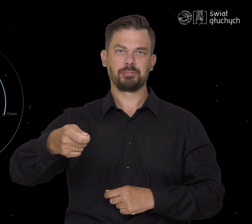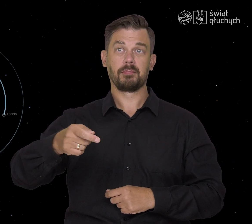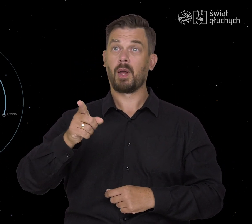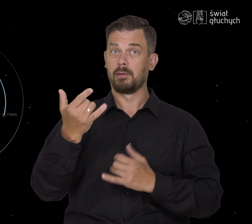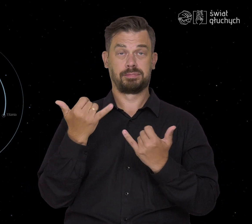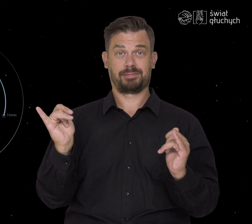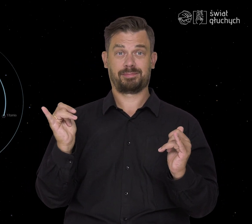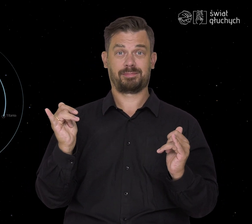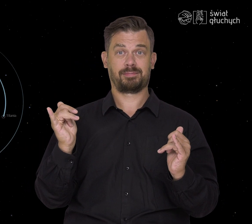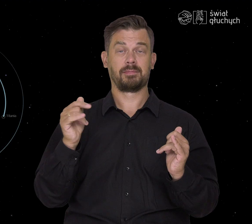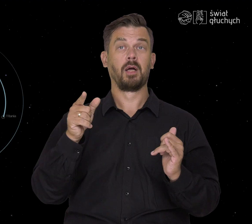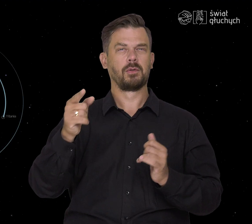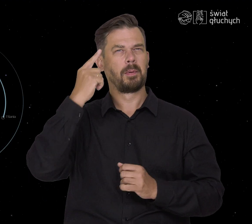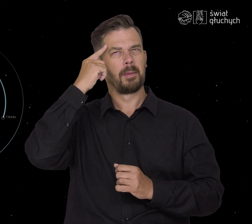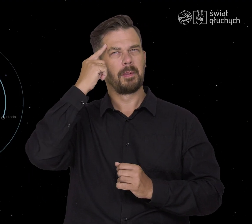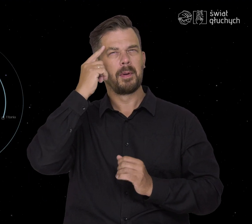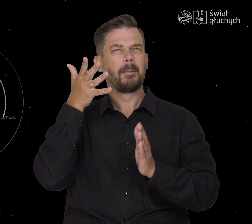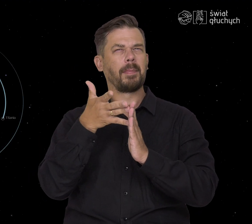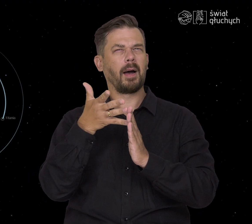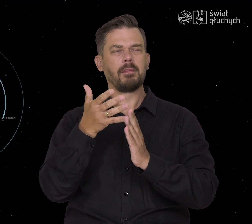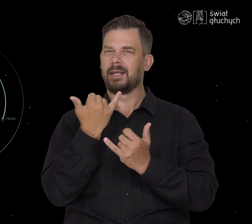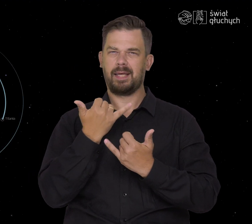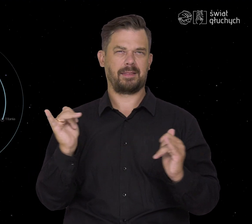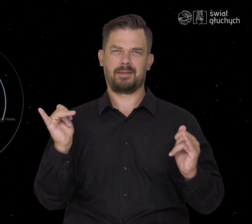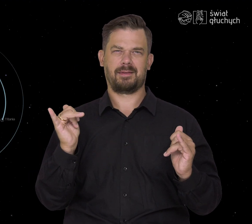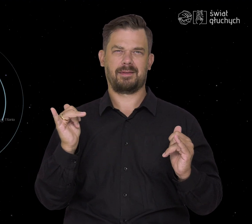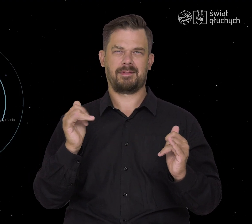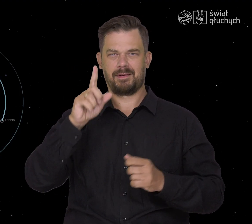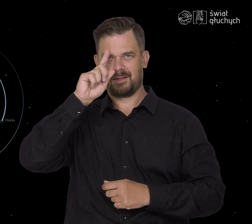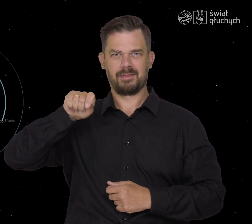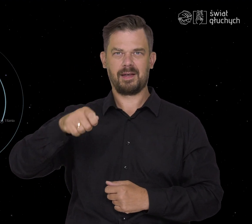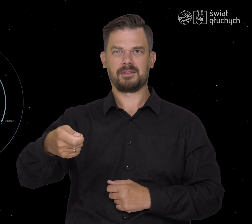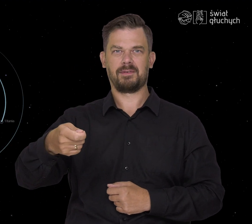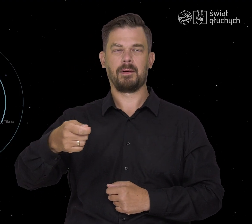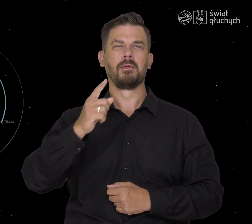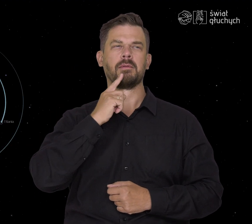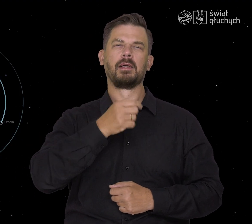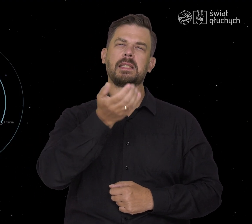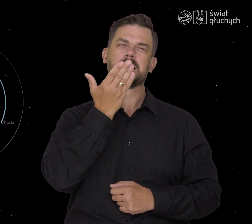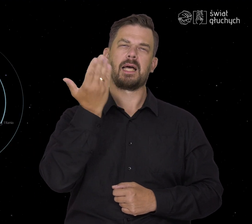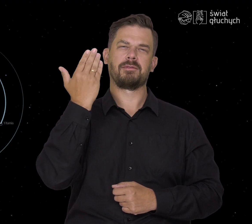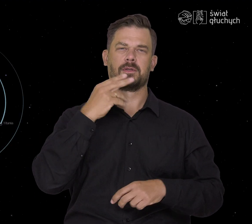Ale nie tutaj. Tutaj astronomowie postanowili całkowicie zerwać z tą tradycją. Zamiast antycznych bogów,